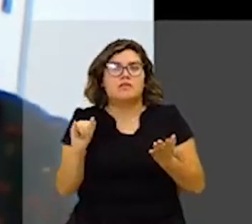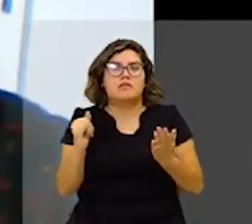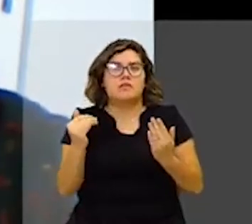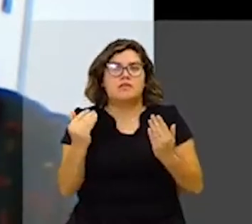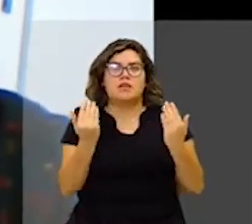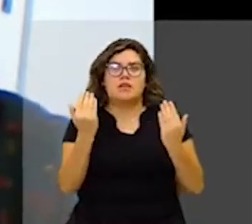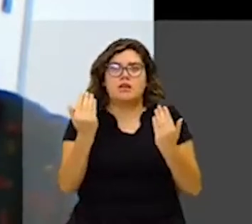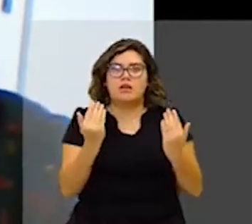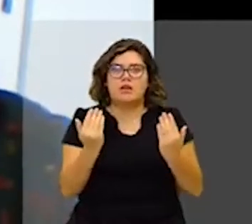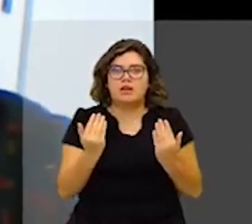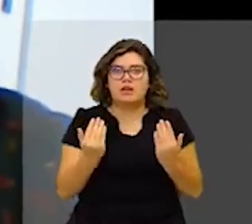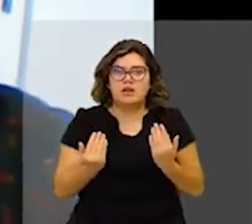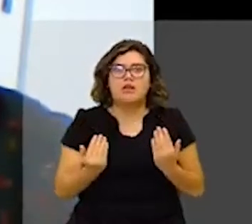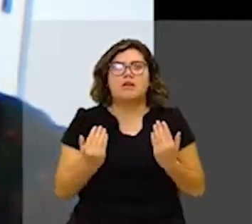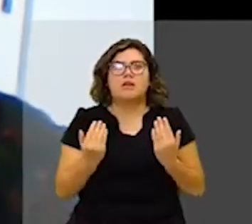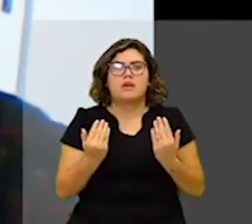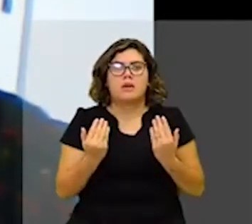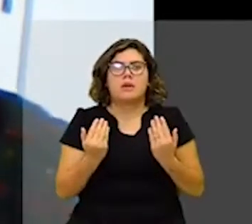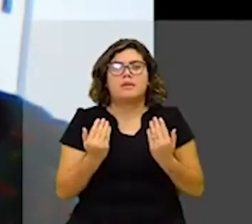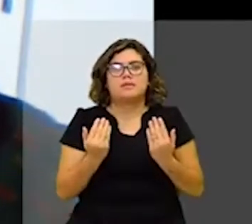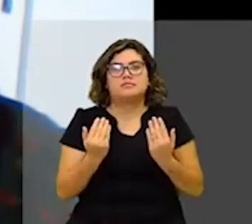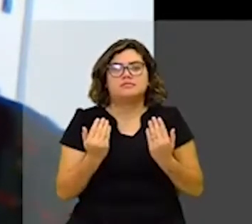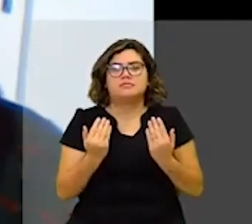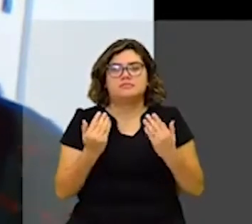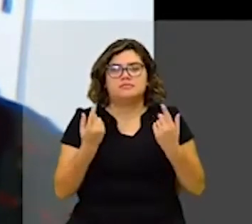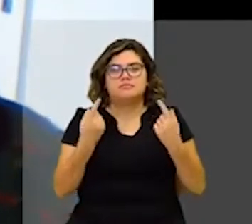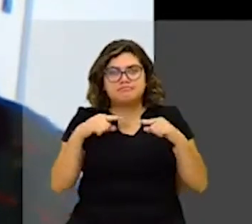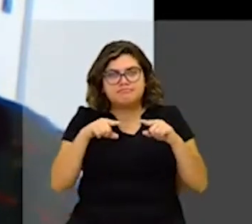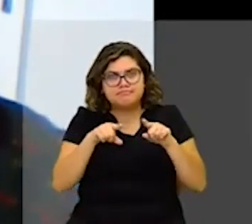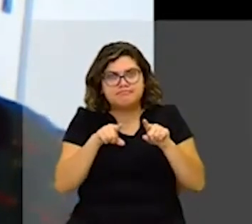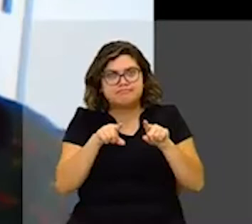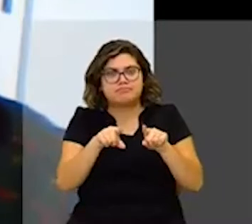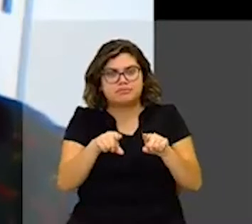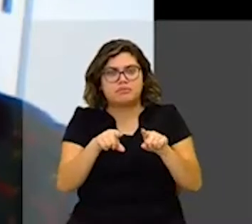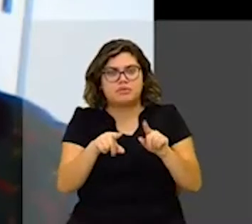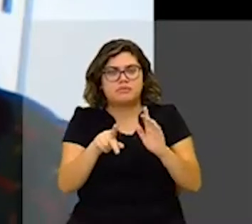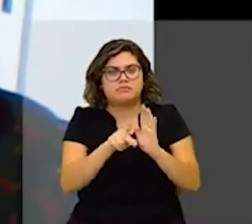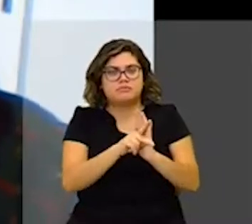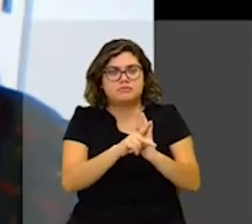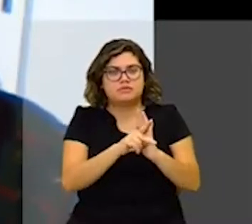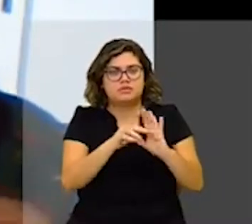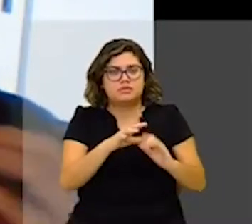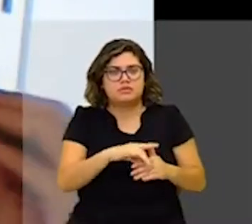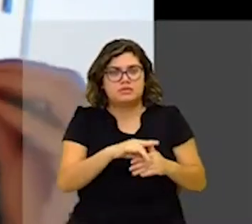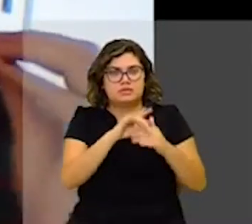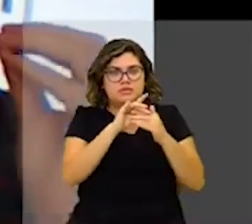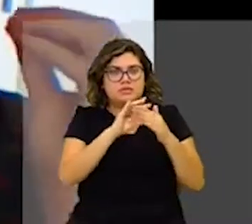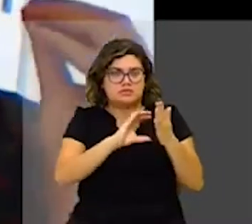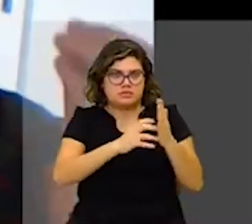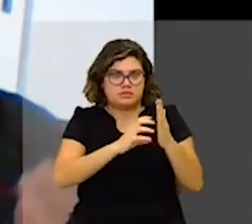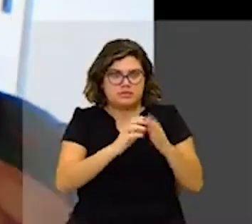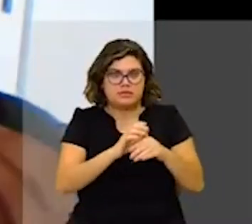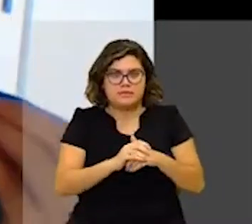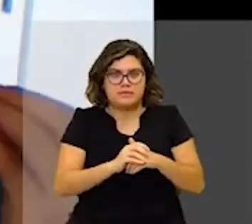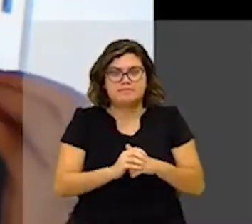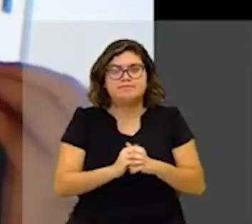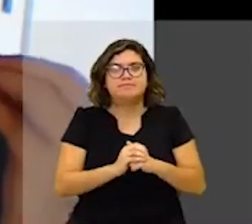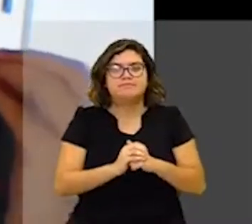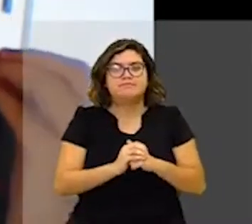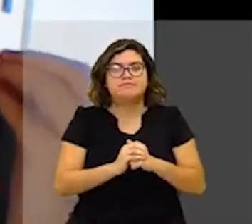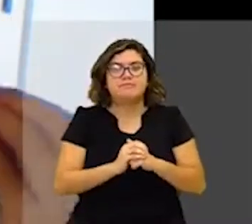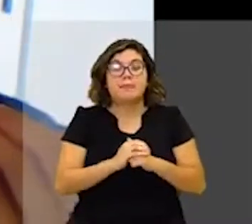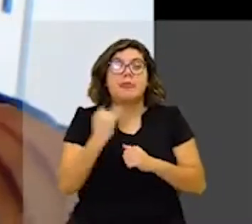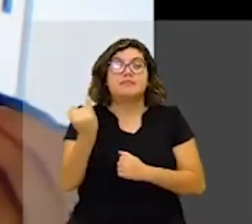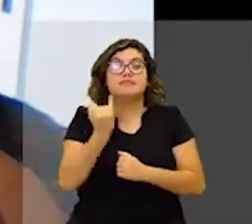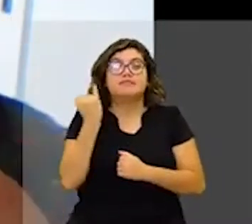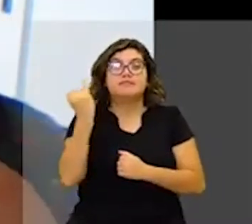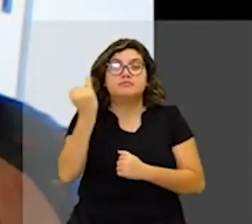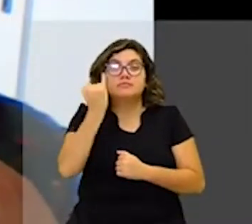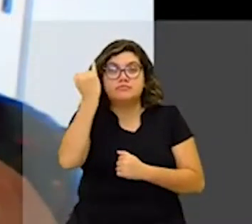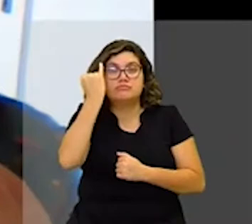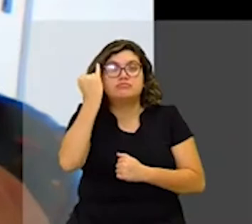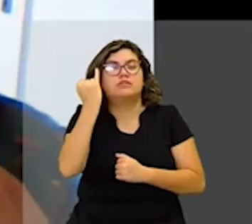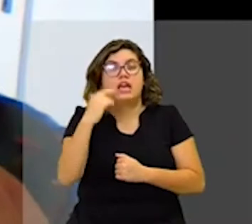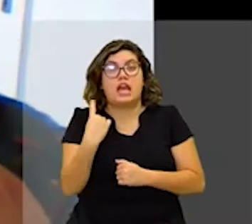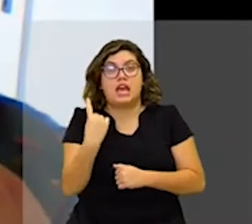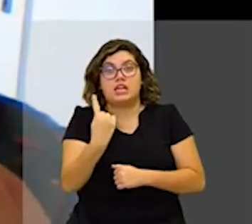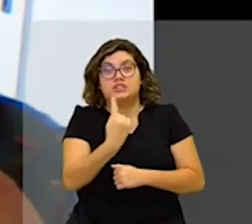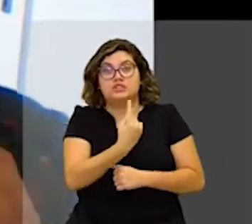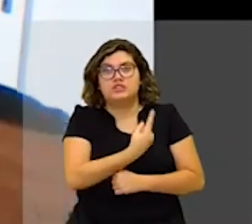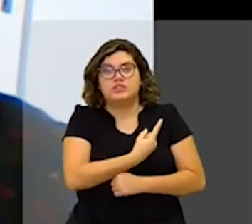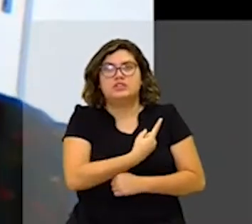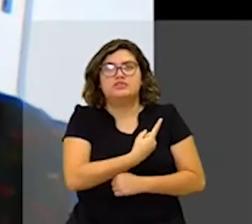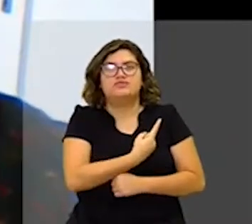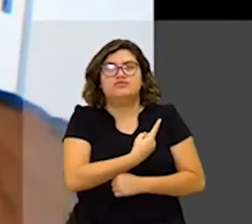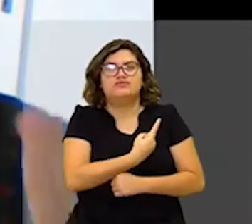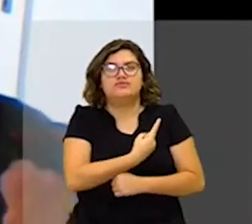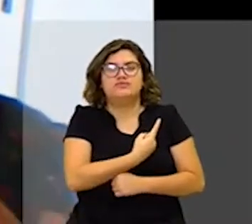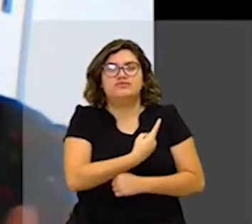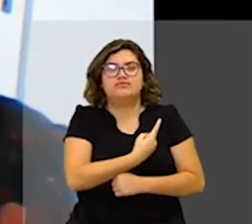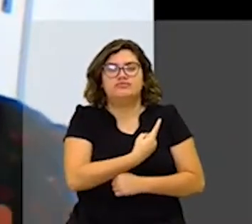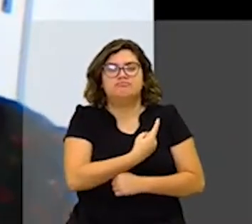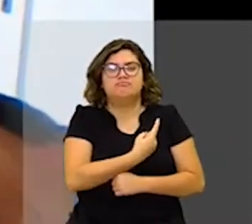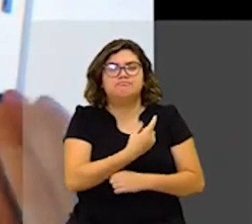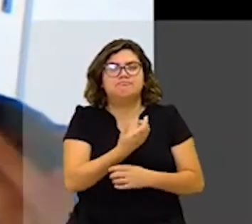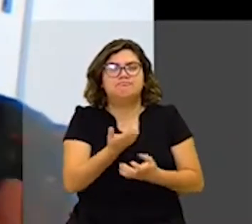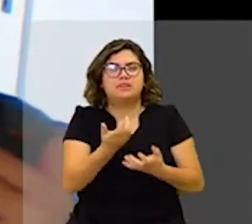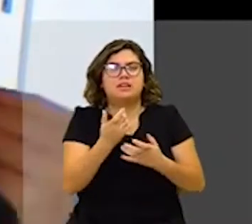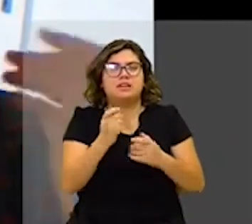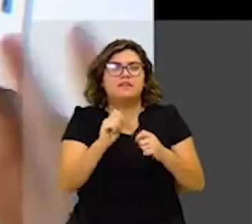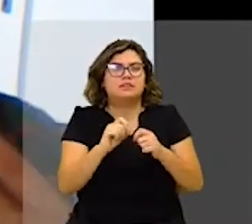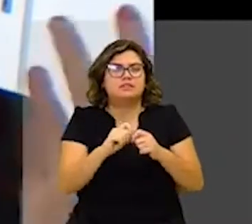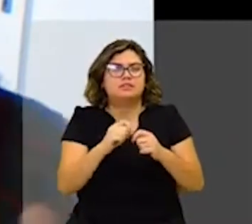e na Via também Da Da liberação parte da então é importante a gente vai fazer esses pontos aqui a